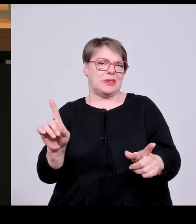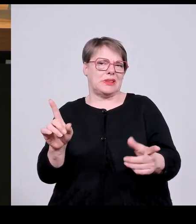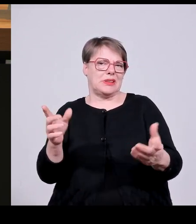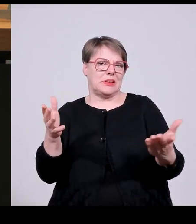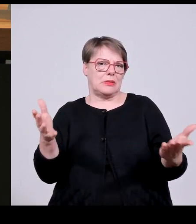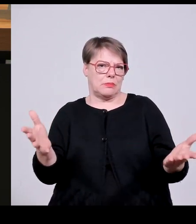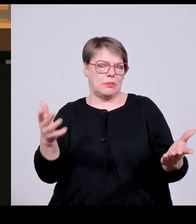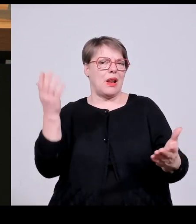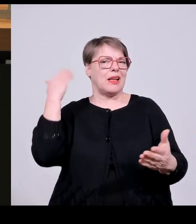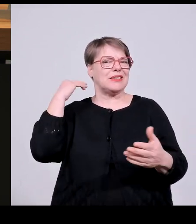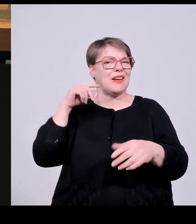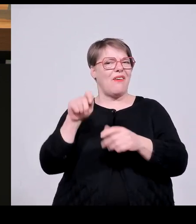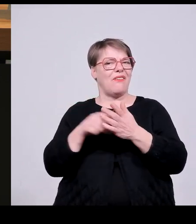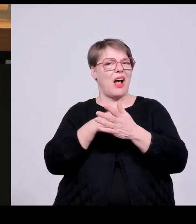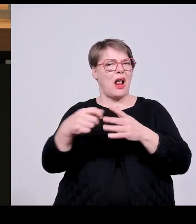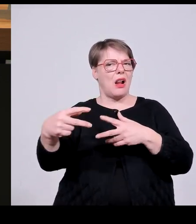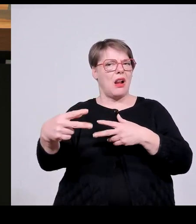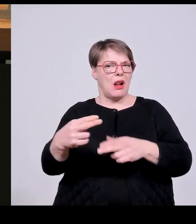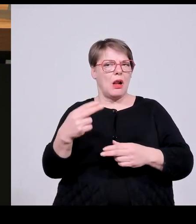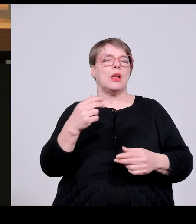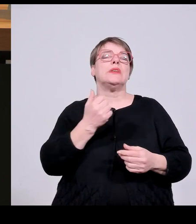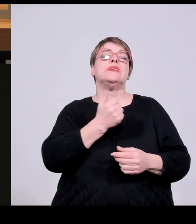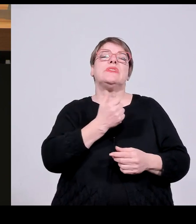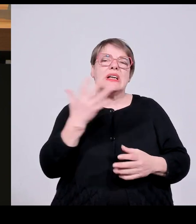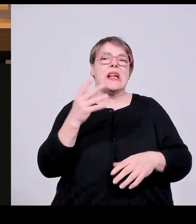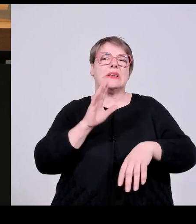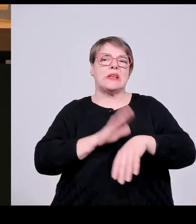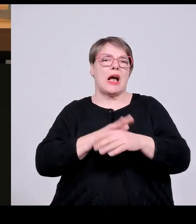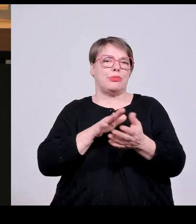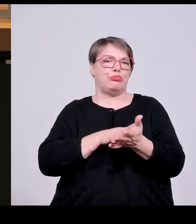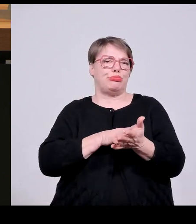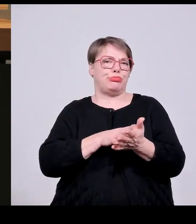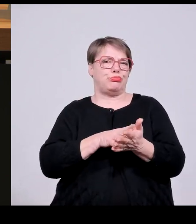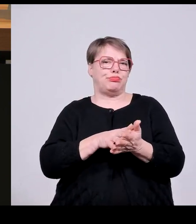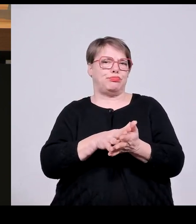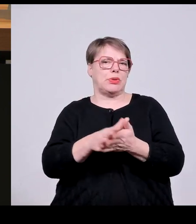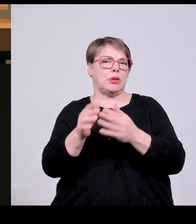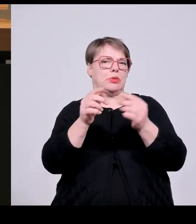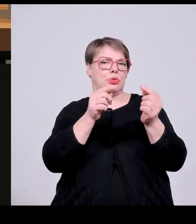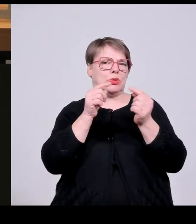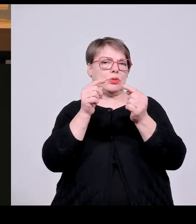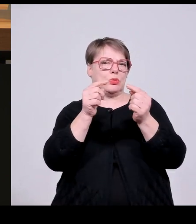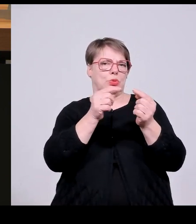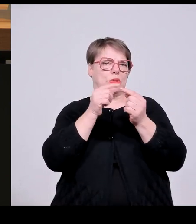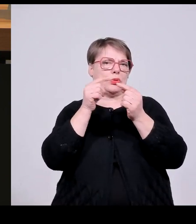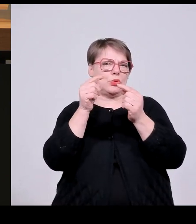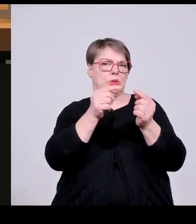Sie versprachen den Kleingärtnern und Kleingärtnerinnen, bevor die Frage der Gesetzgebungskompetenz geklärt ,